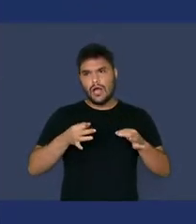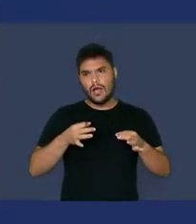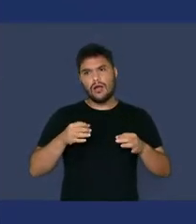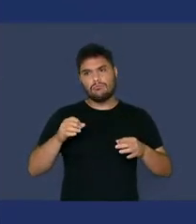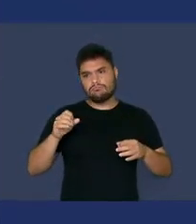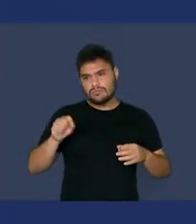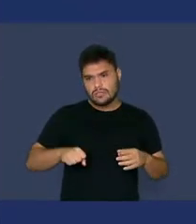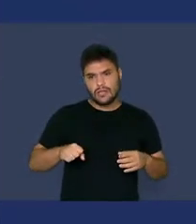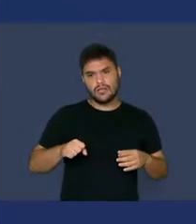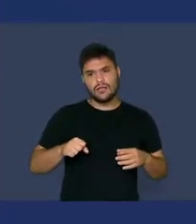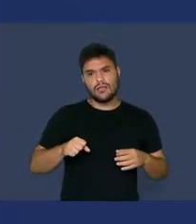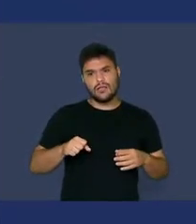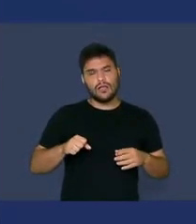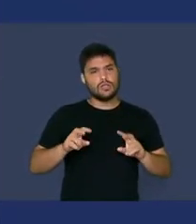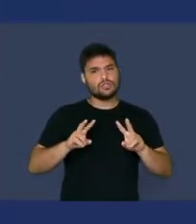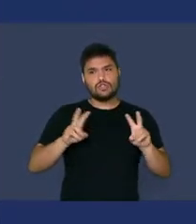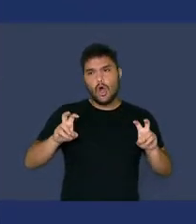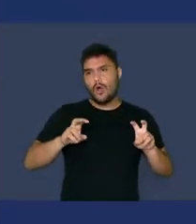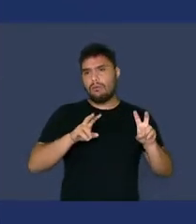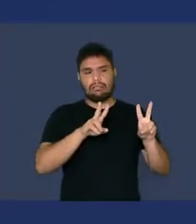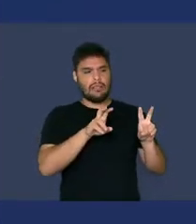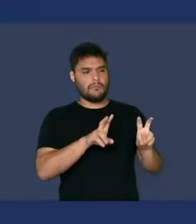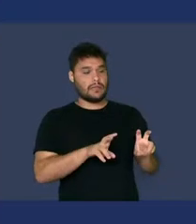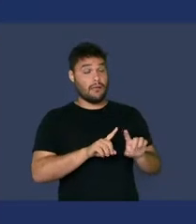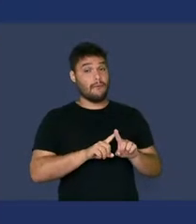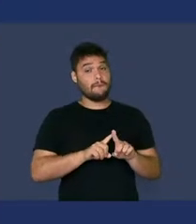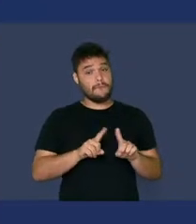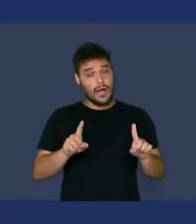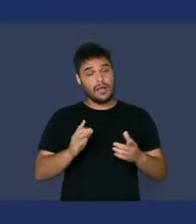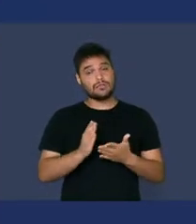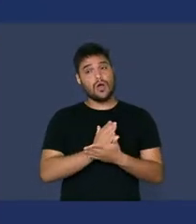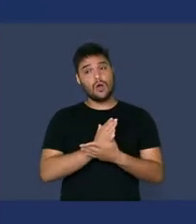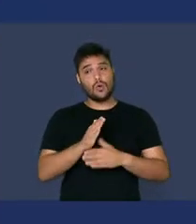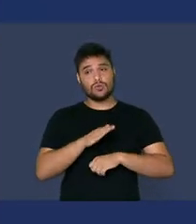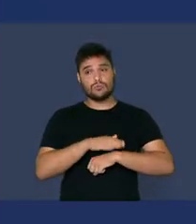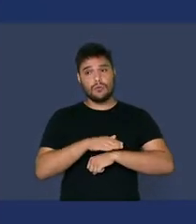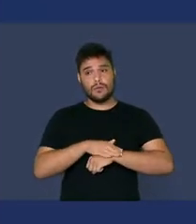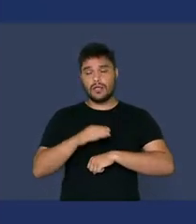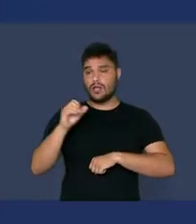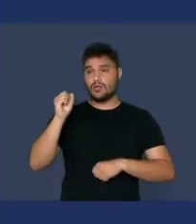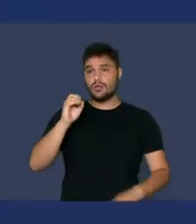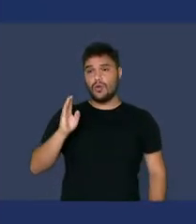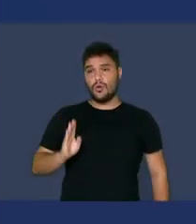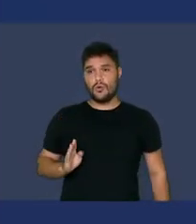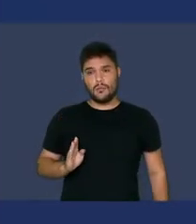DENTRO. MUITAS VEZES TEMOS OPINIÕES DIVERGENTES SOBRE O PAÍS, SOBRE VÁRIAS QUESTÕ ES, MAS TÊM MOMENTOS QUE O